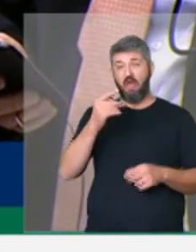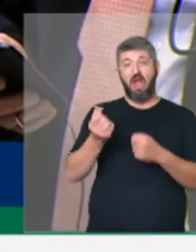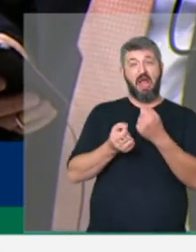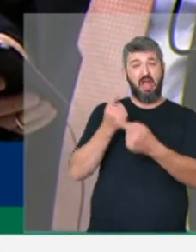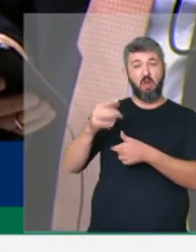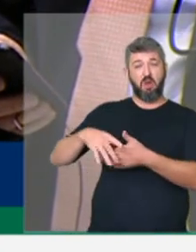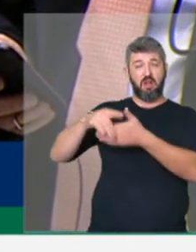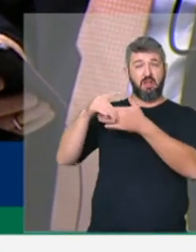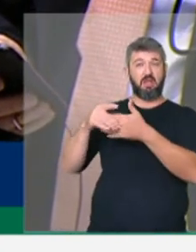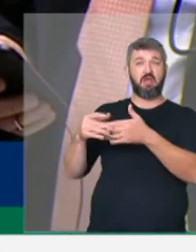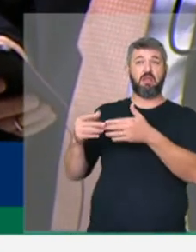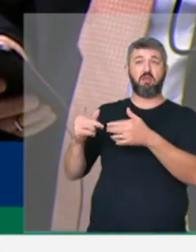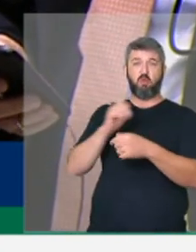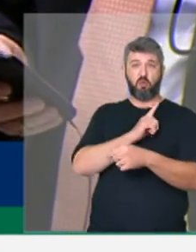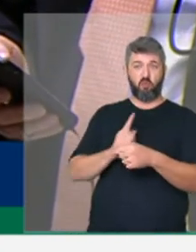NÃO AO DESTAQUE E SIM AO TEXTO QUE FOI VOTADO QUE É O